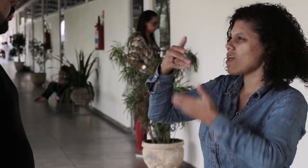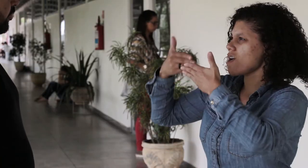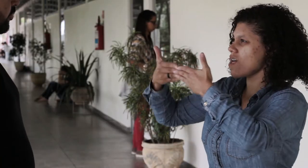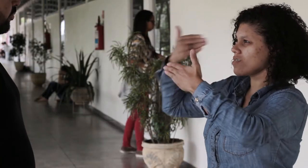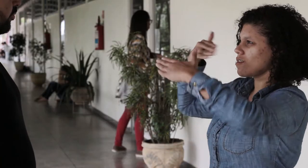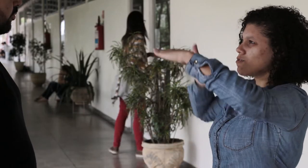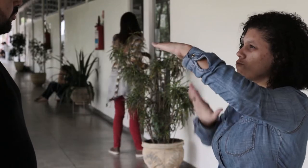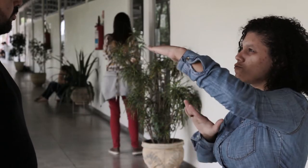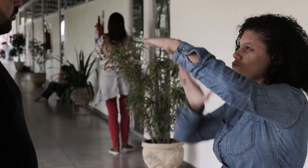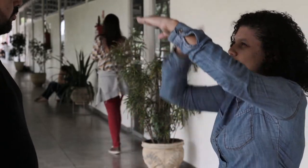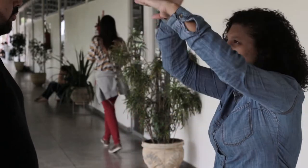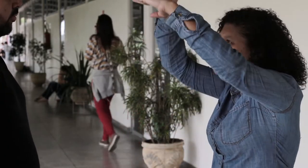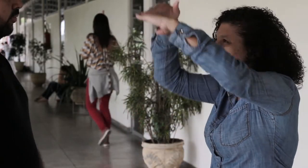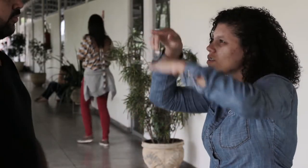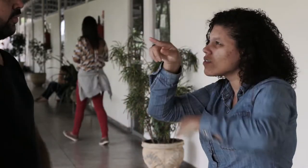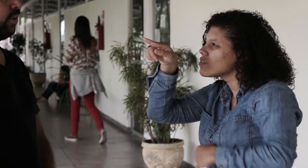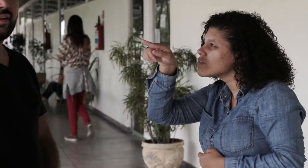E atrás, subindo a ladeira?